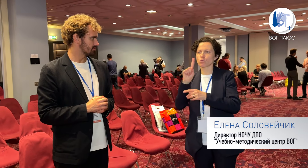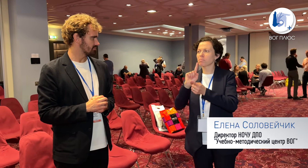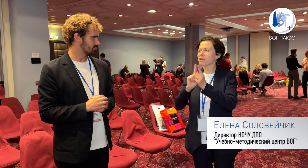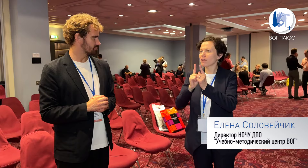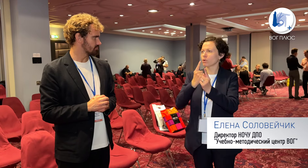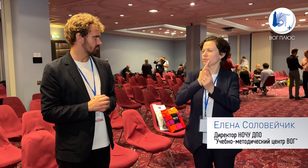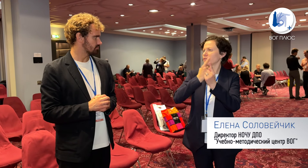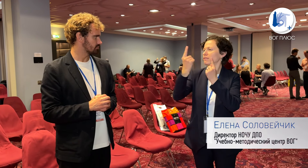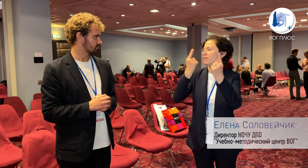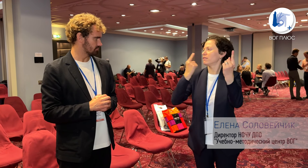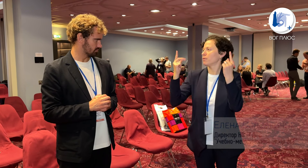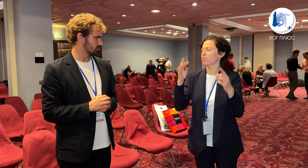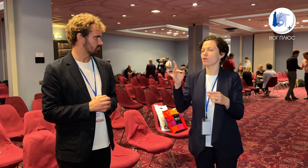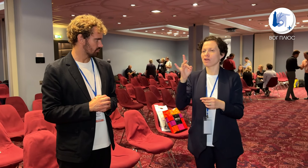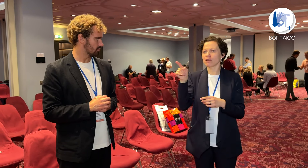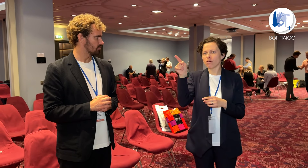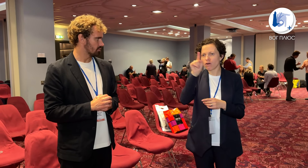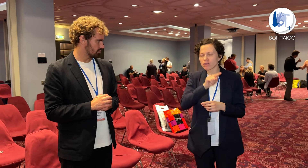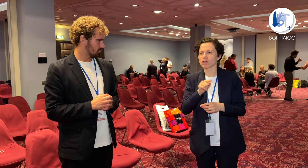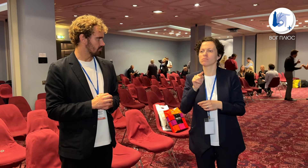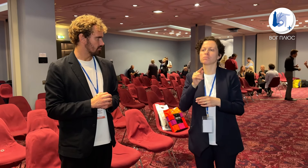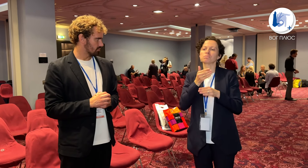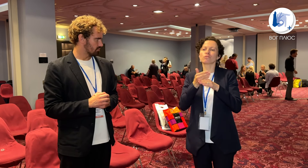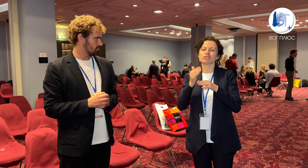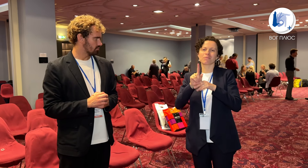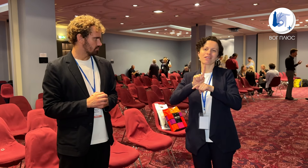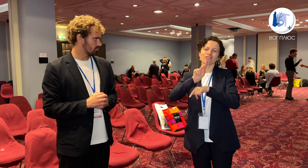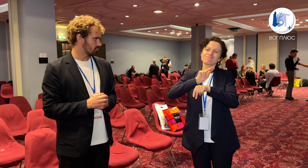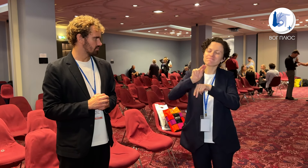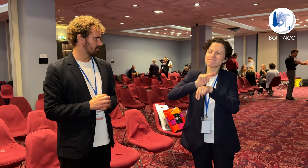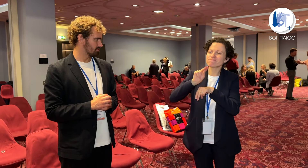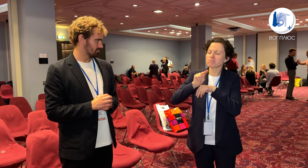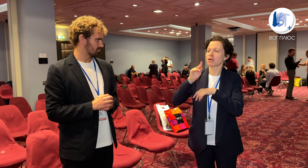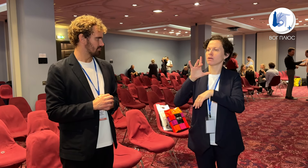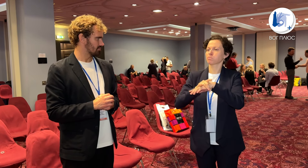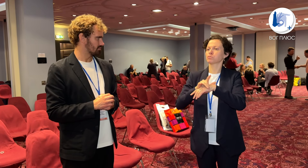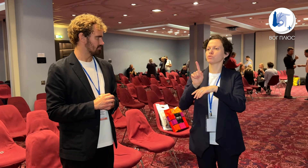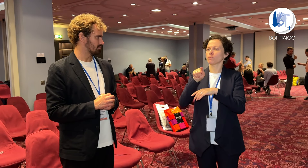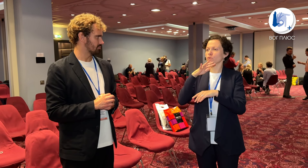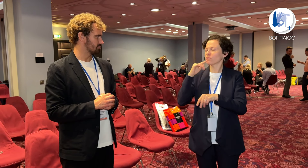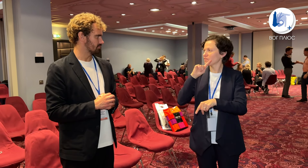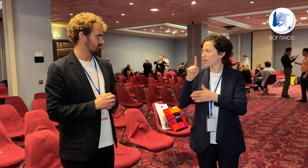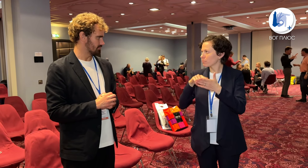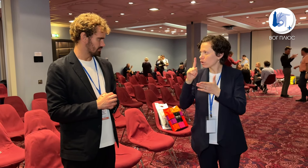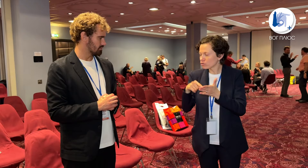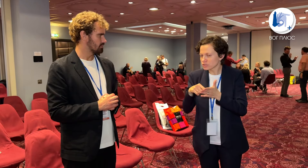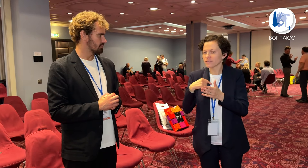что переводчики сосредоточены небольшими группами по регионам. Когда я начала преподавать, вскрылись множество вопросов.